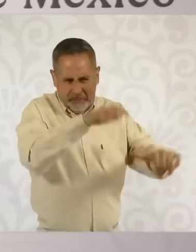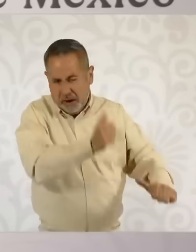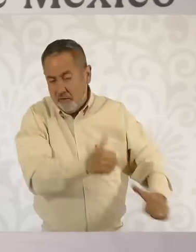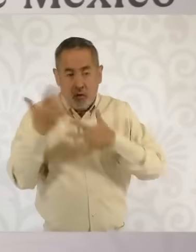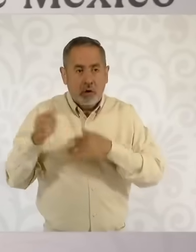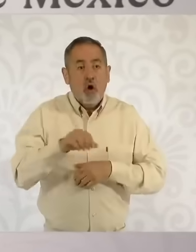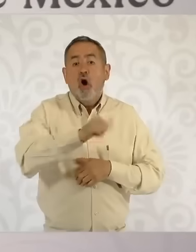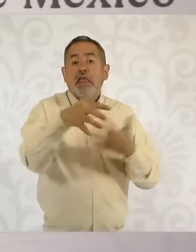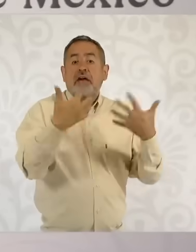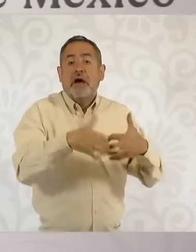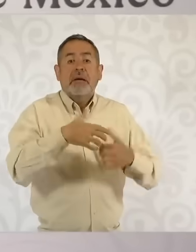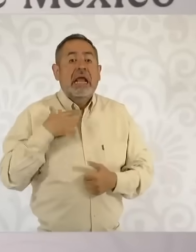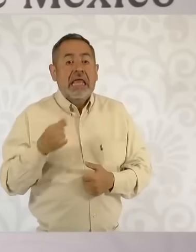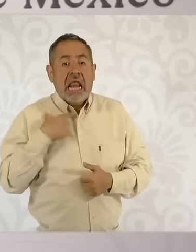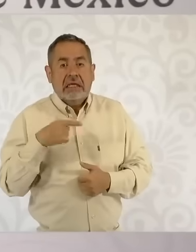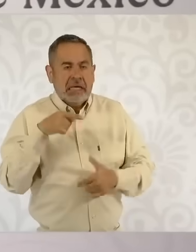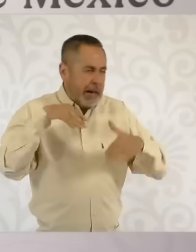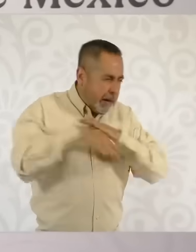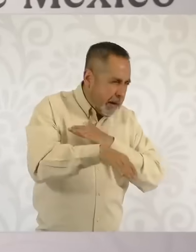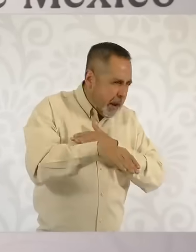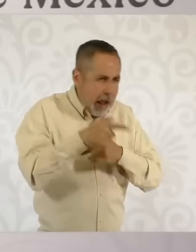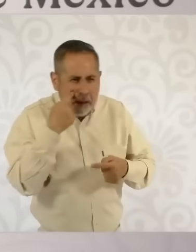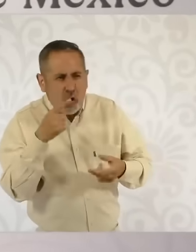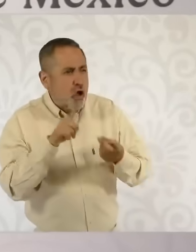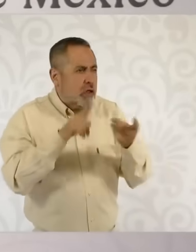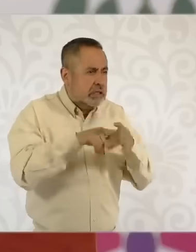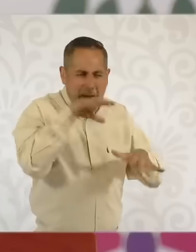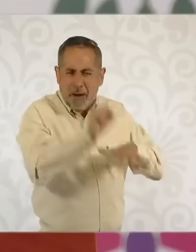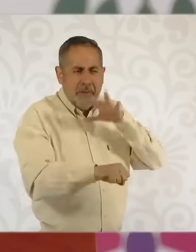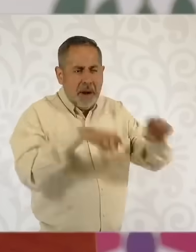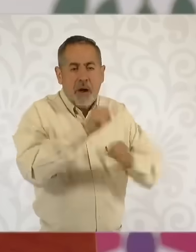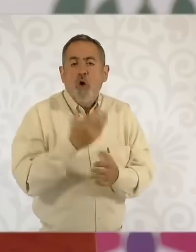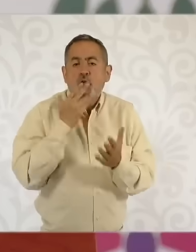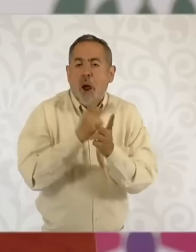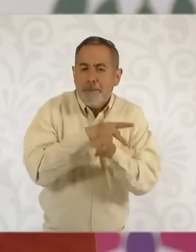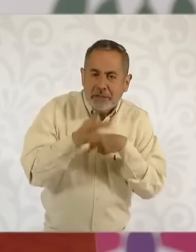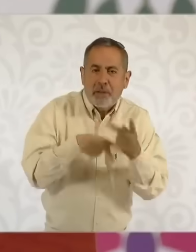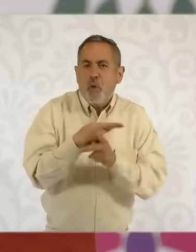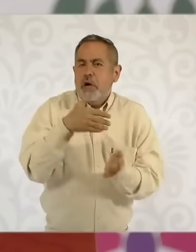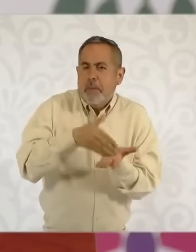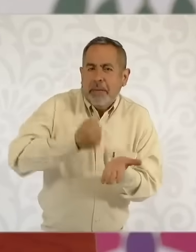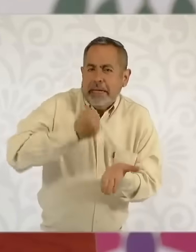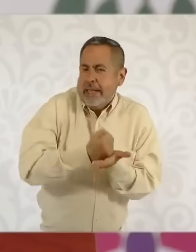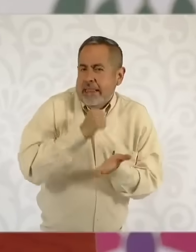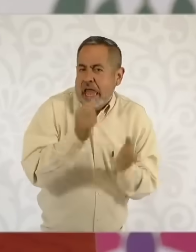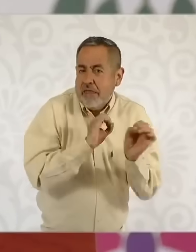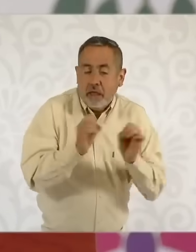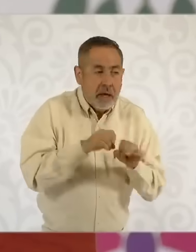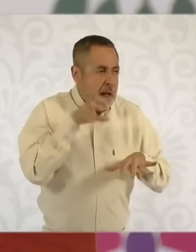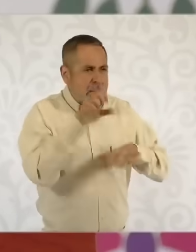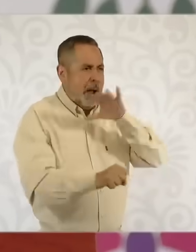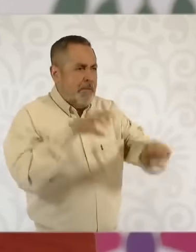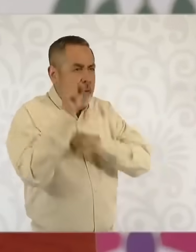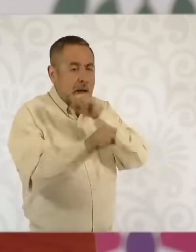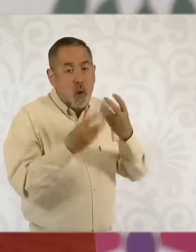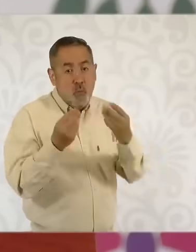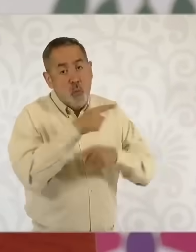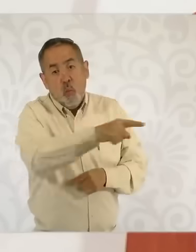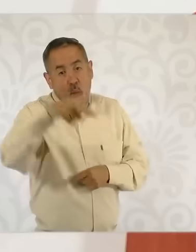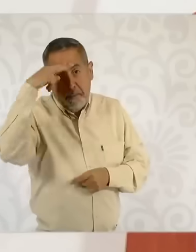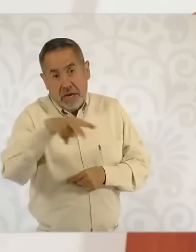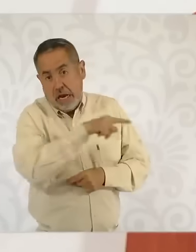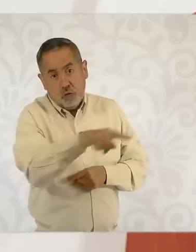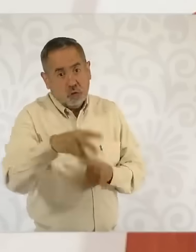pues hay detenciones de ciudadanos entre otros mexicanos eh de conacionales E desde el primer